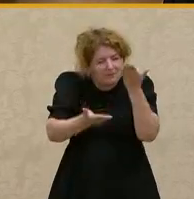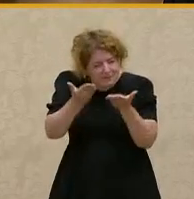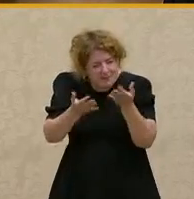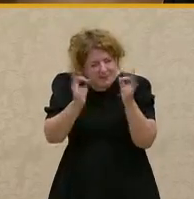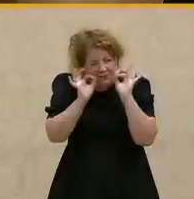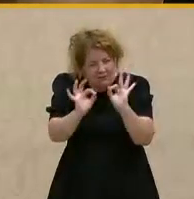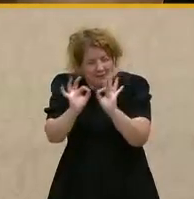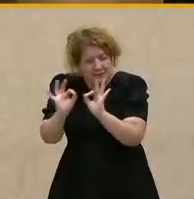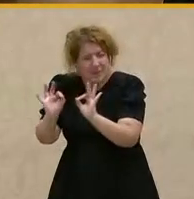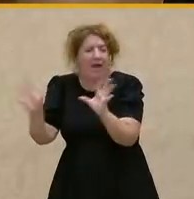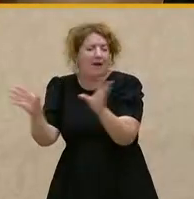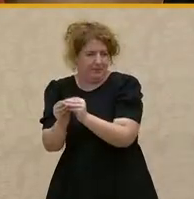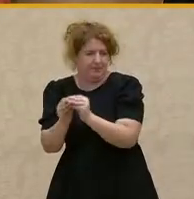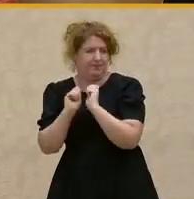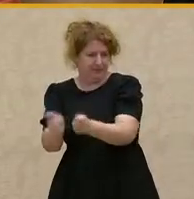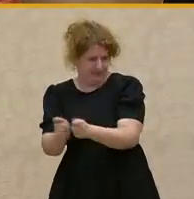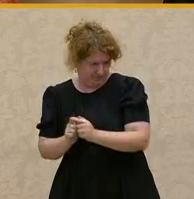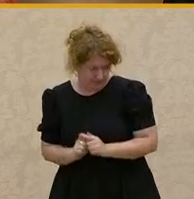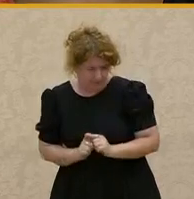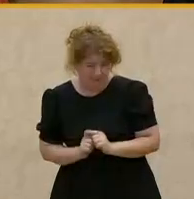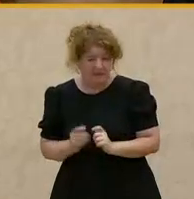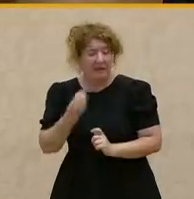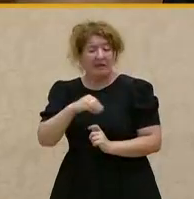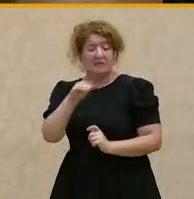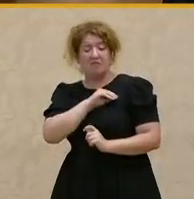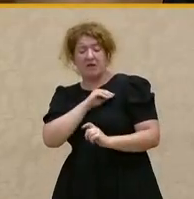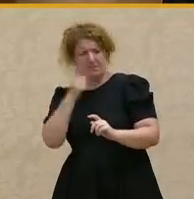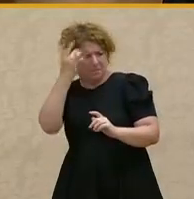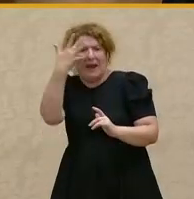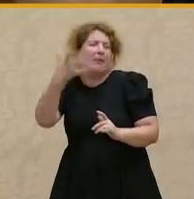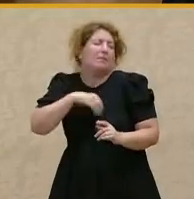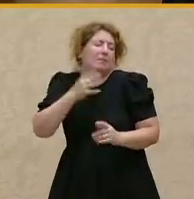Aun así vamos a suponer que en España hay esta cantidad de personas, que hay 15908